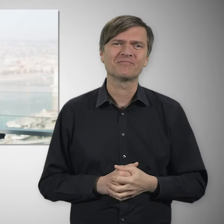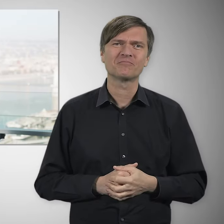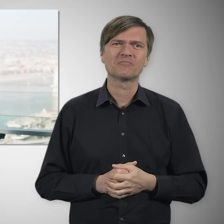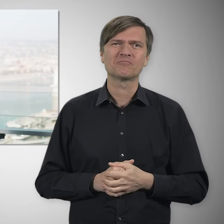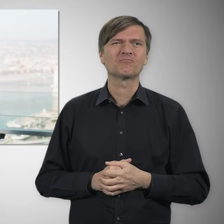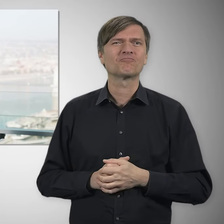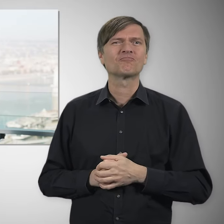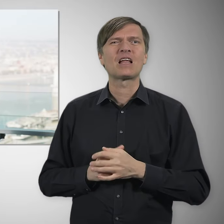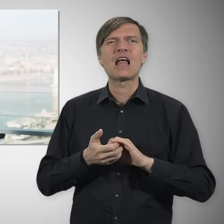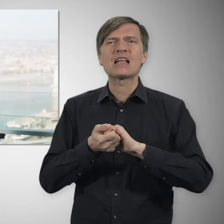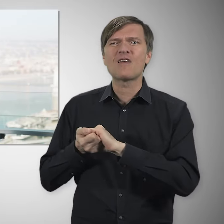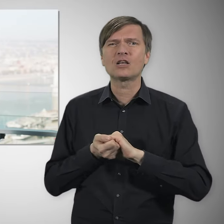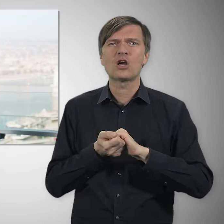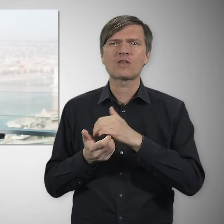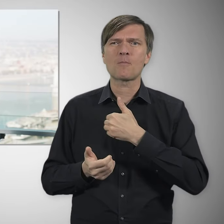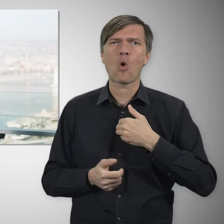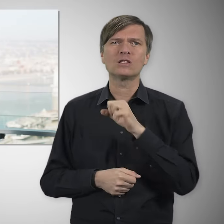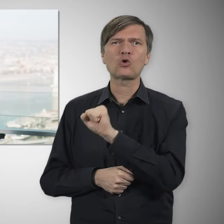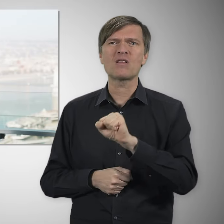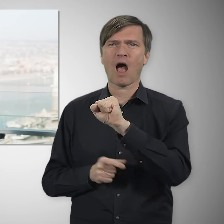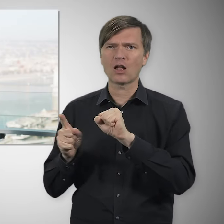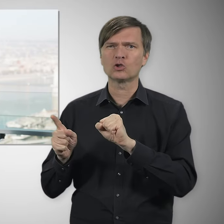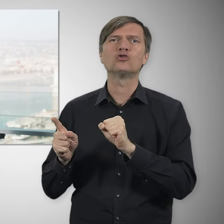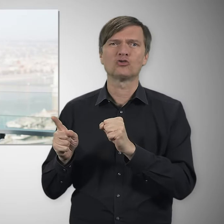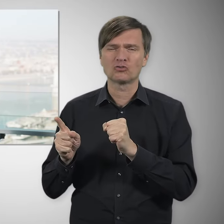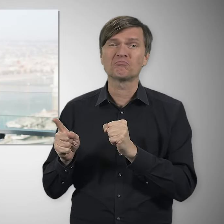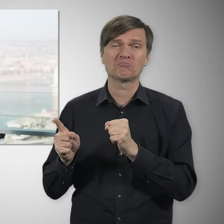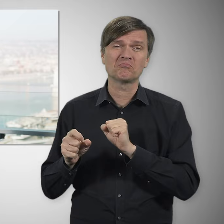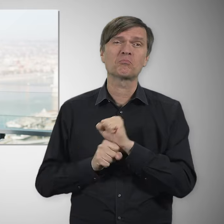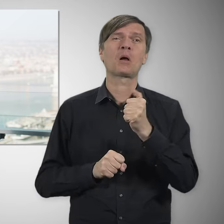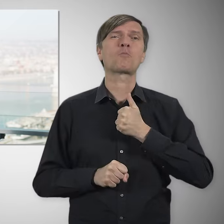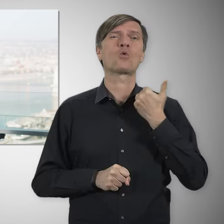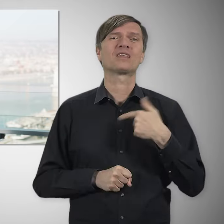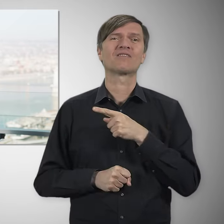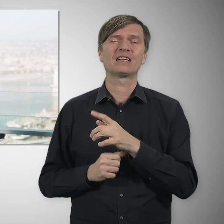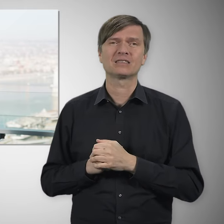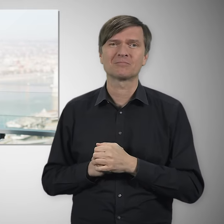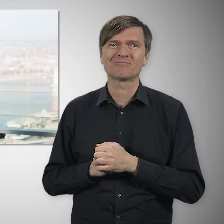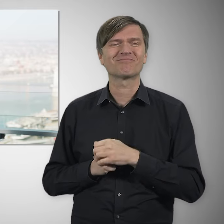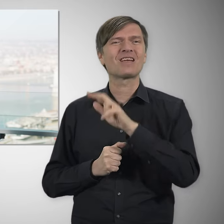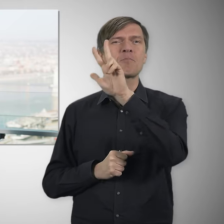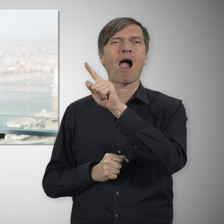Da waren die mutigen Gewerkschafterinnen und Gewerkschafter der Solidarność in Polen. Die singenden